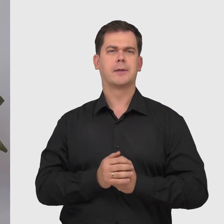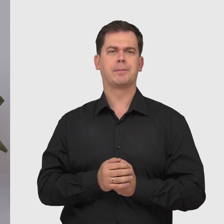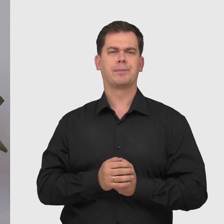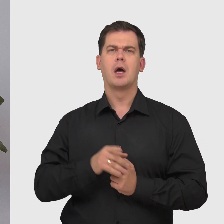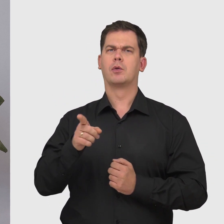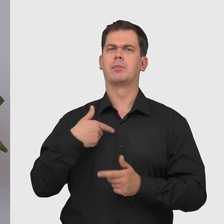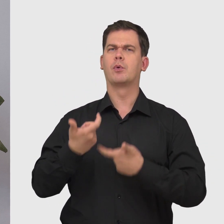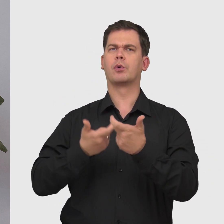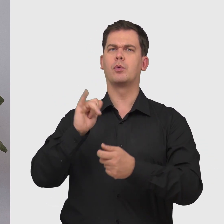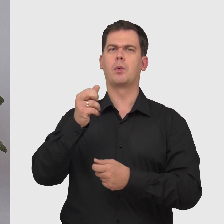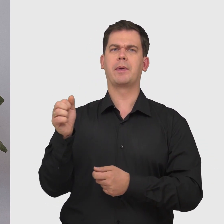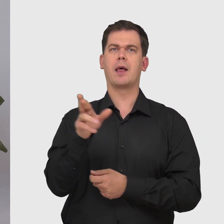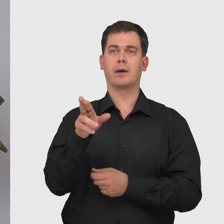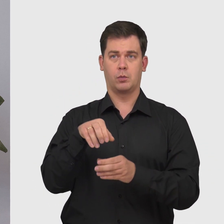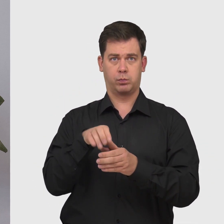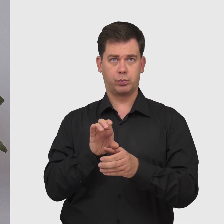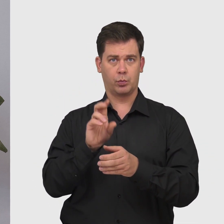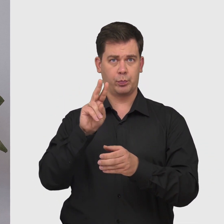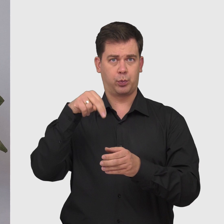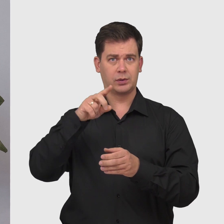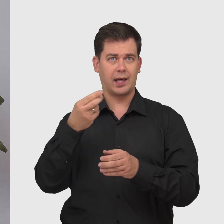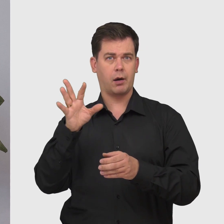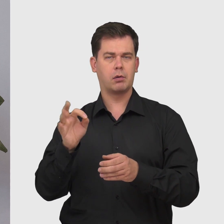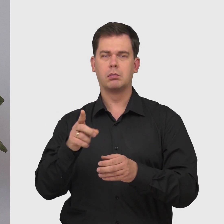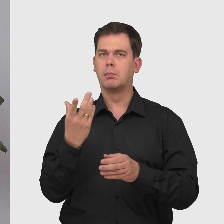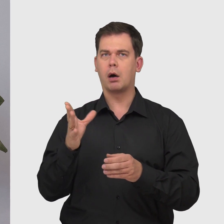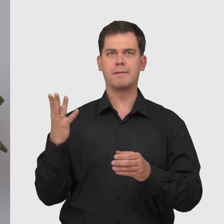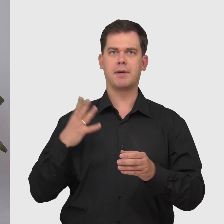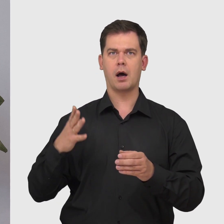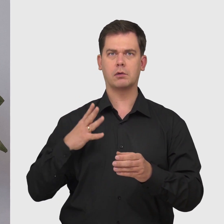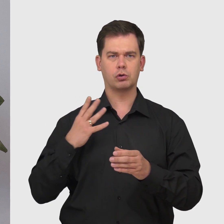Wykonywane przez jubilerów puzderka miały wysoką wartość jako klejnoty